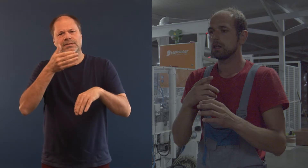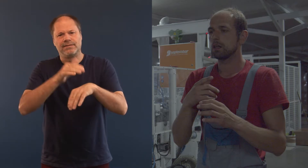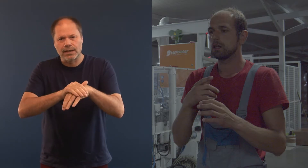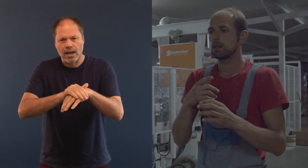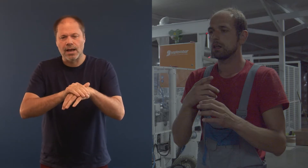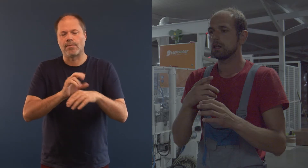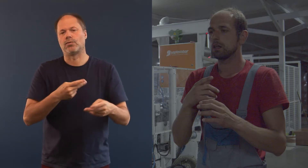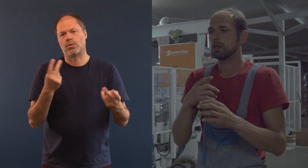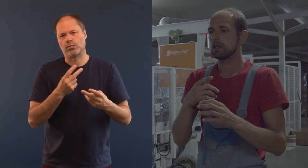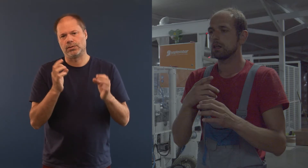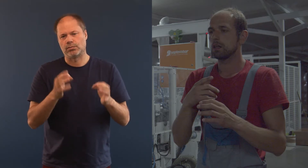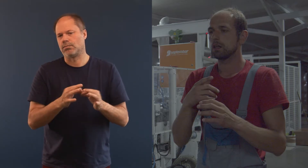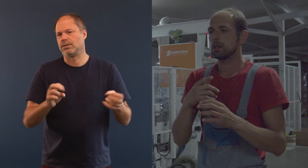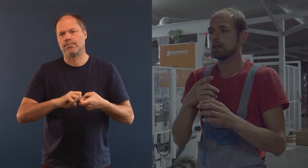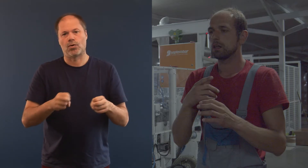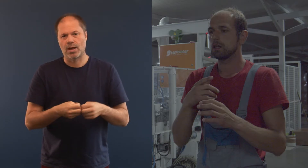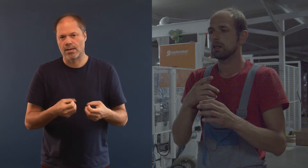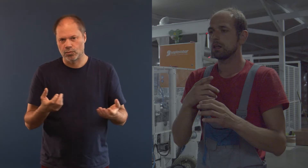ale potom si zvykne a rozumí bez problémů.